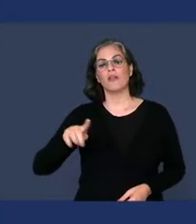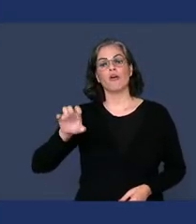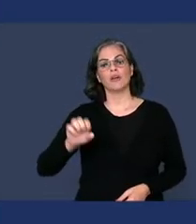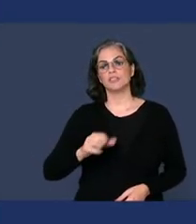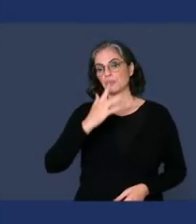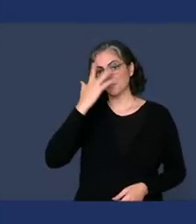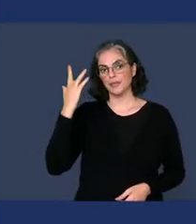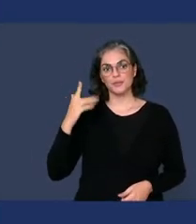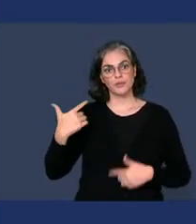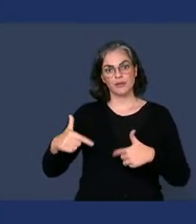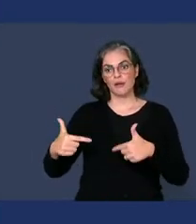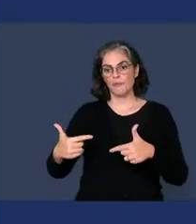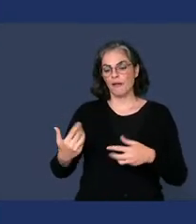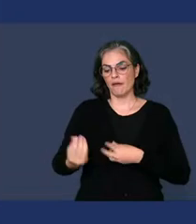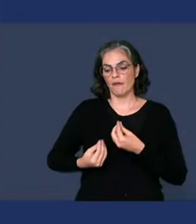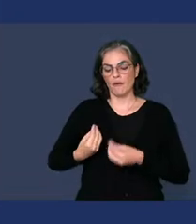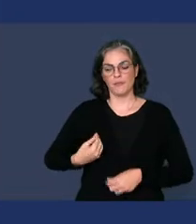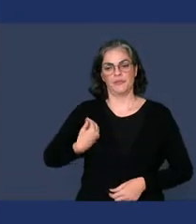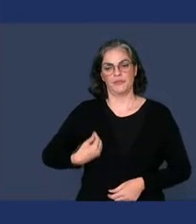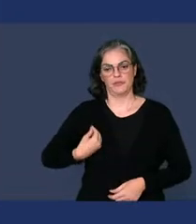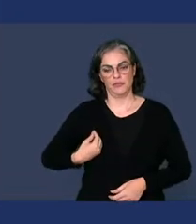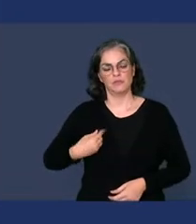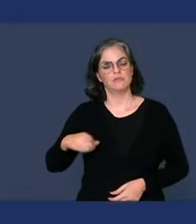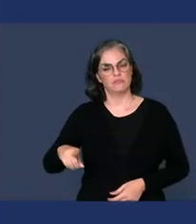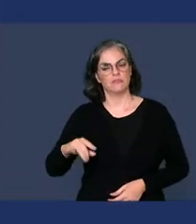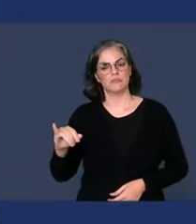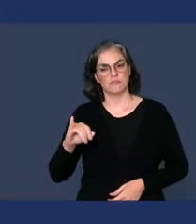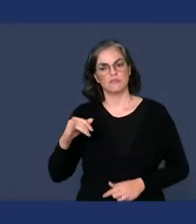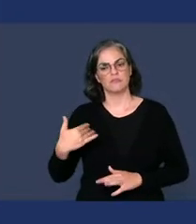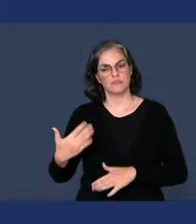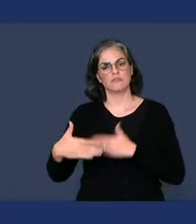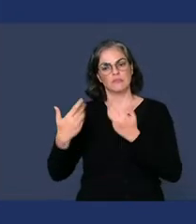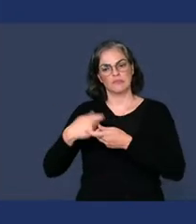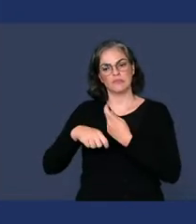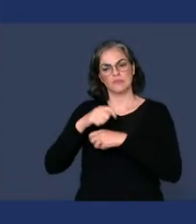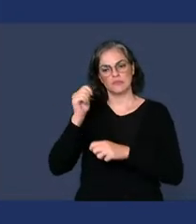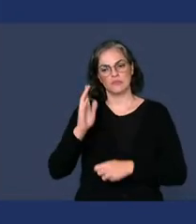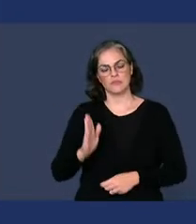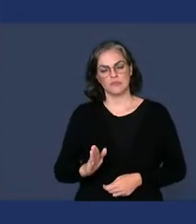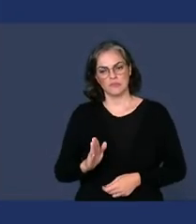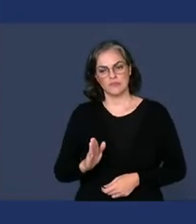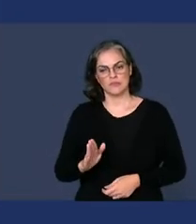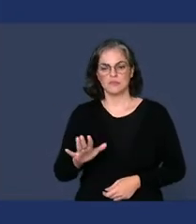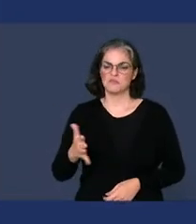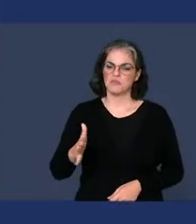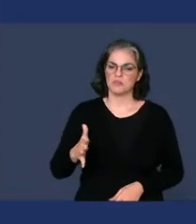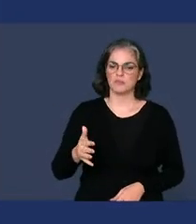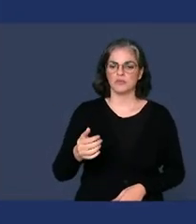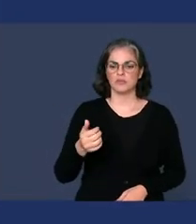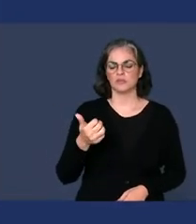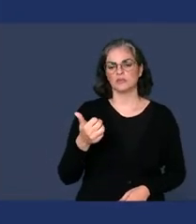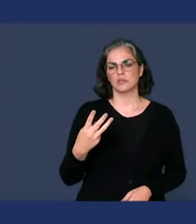QUE PRECISAM SOBREVIVER E CONTRIBUI PARA O NÃO PRESO AMO MILHÕES DE TRABALHADORES E TRABALHADORAS DESENVOLVIMENTO ECONÔMICO DO PAÍS, RESPONSÁVEIS POR CERCA